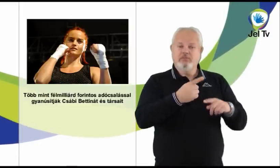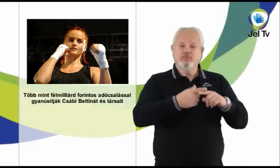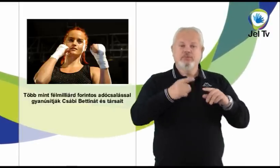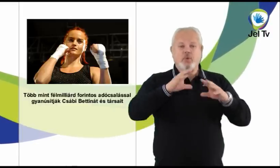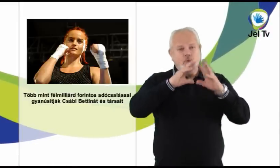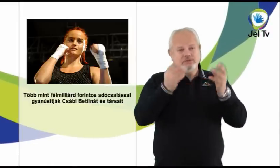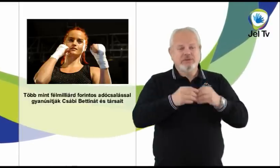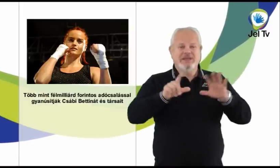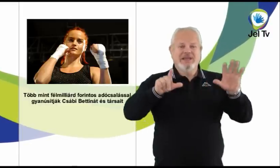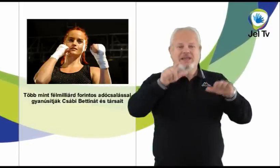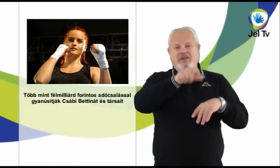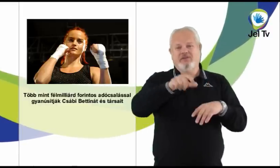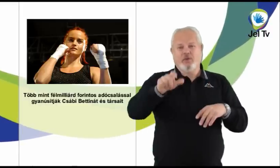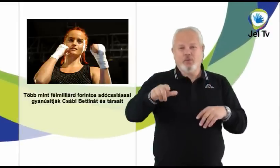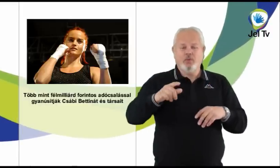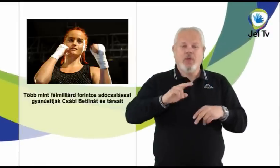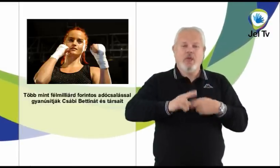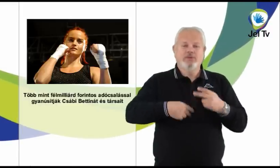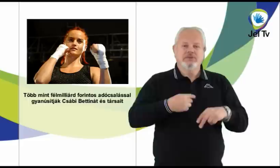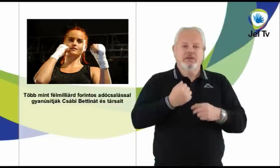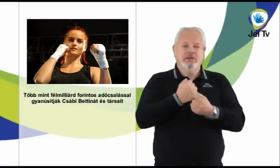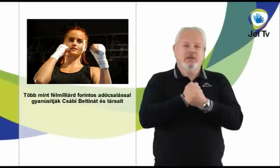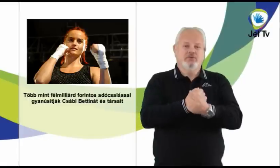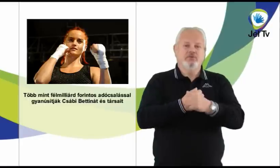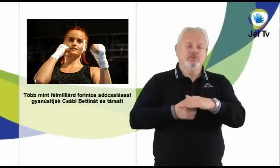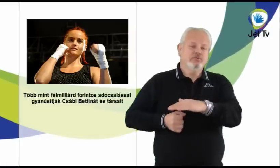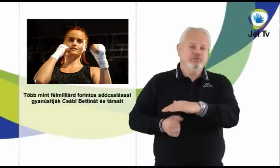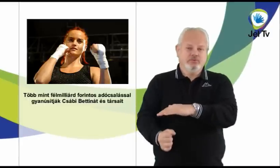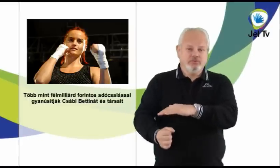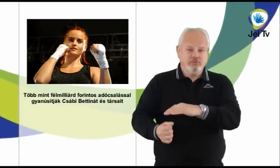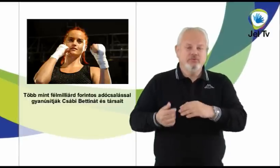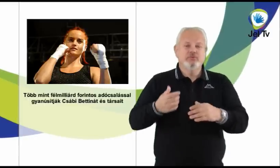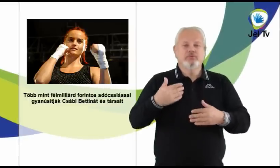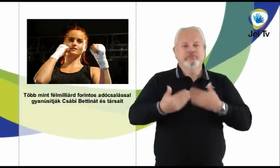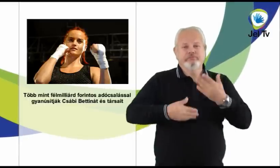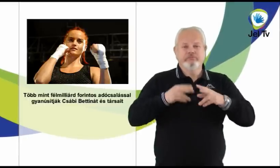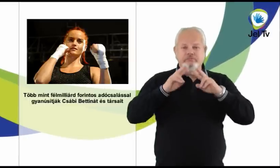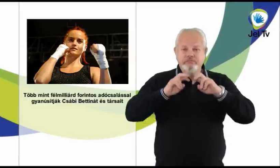Nemcsak ők ketten a gyanúsítottak, hanem összesen 7 személy került előzetes letartóztatás alá az üggyel kapcsolatosan.